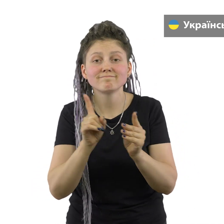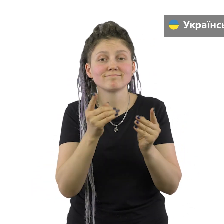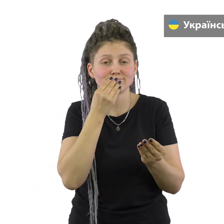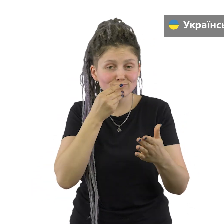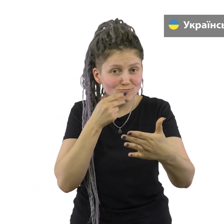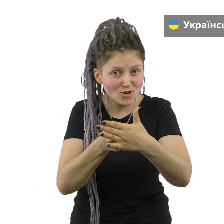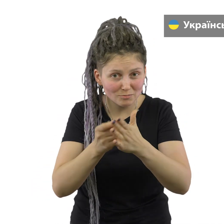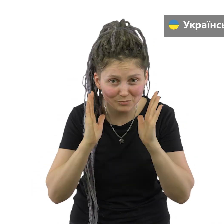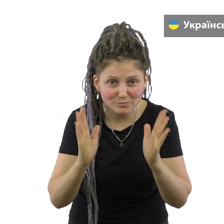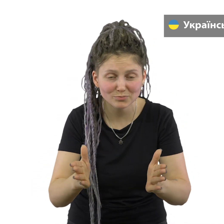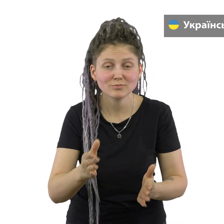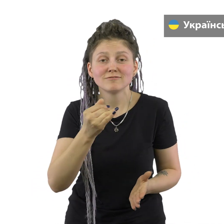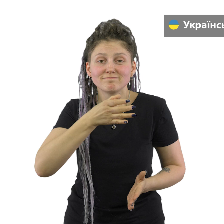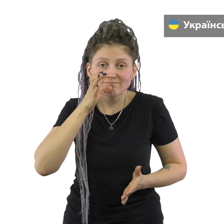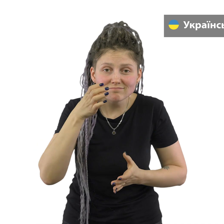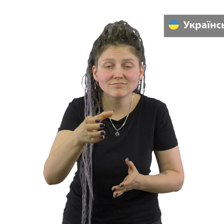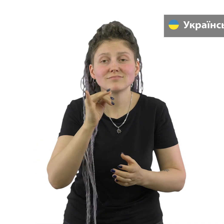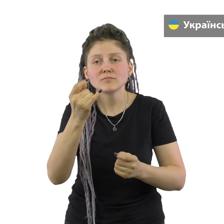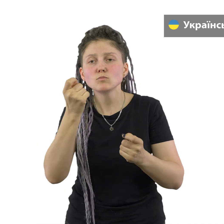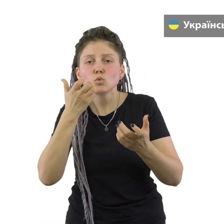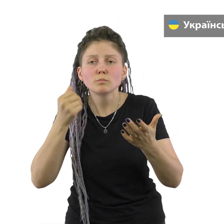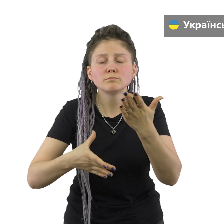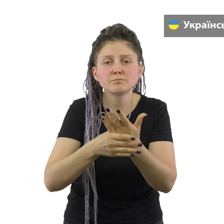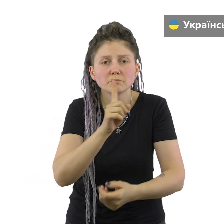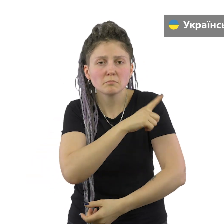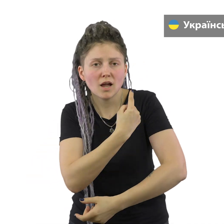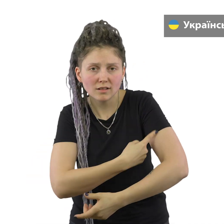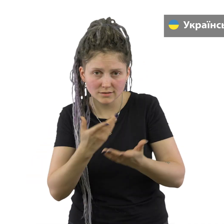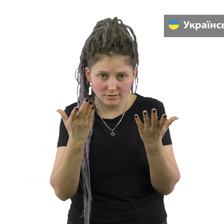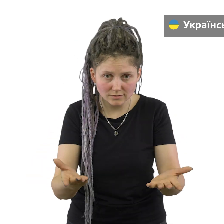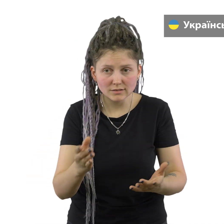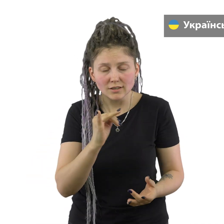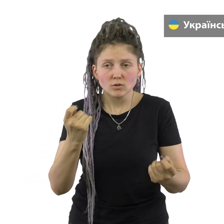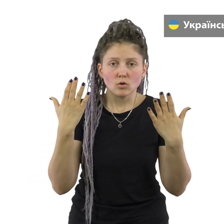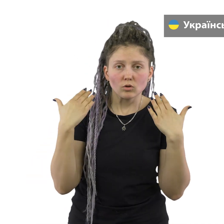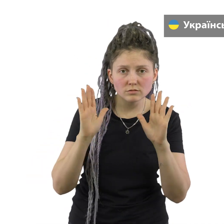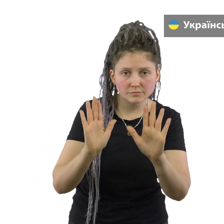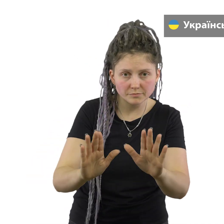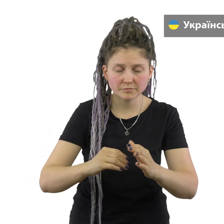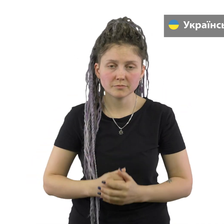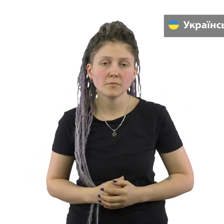Ви отримаєте гаряче харчування, напої, базову медичну допомогу та місце для відпочинку.